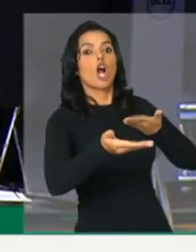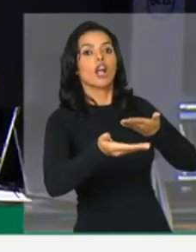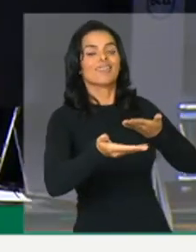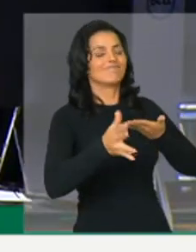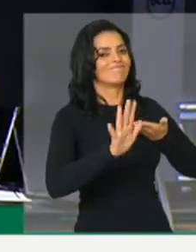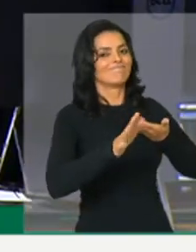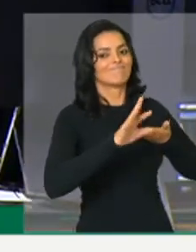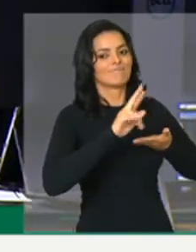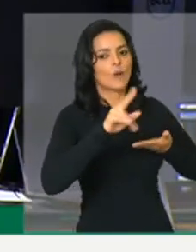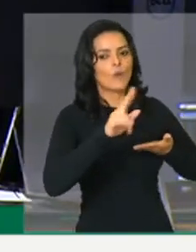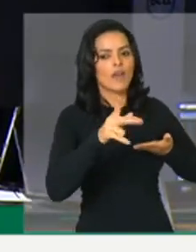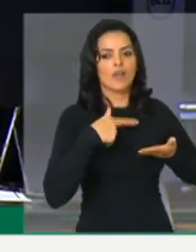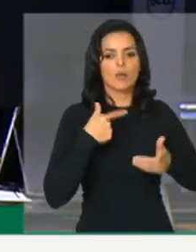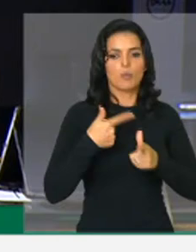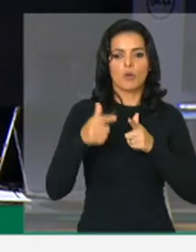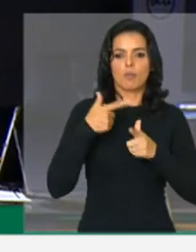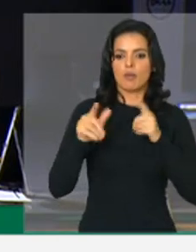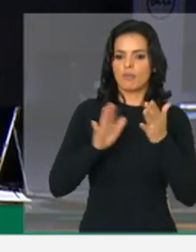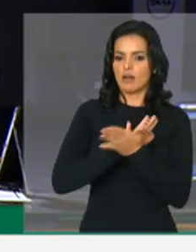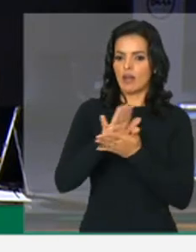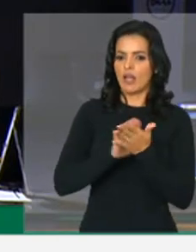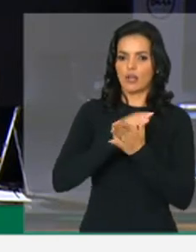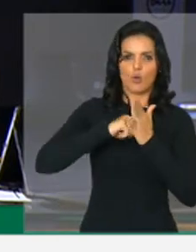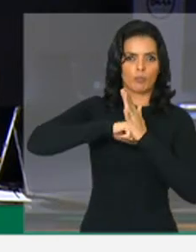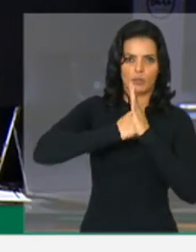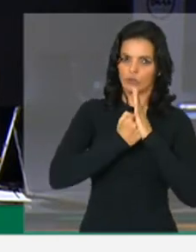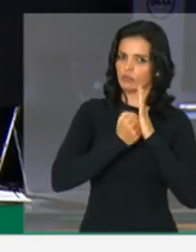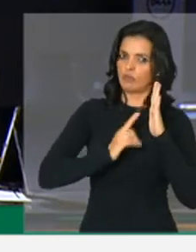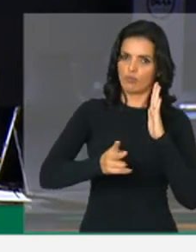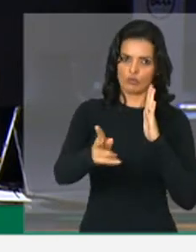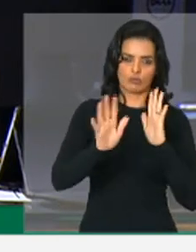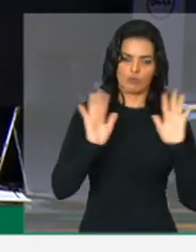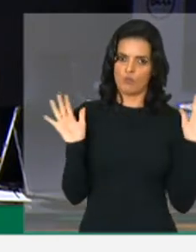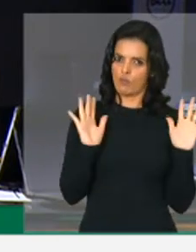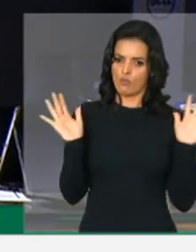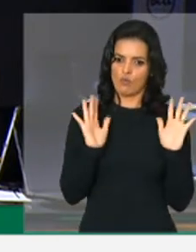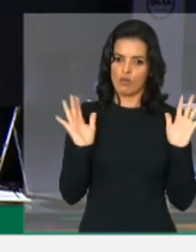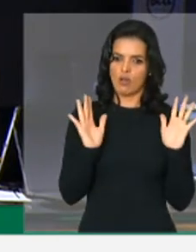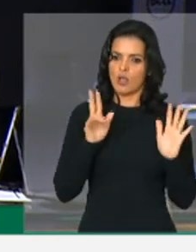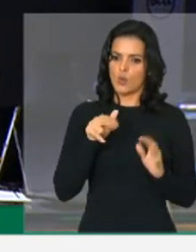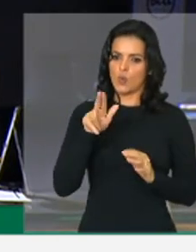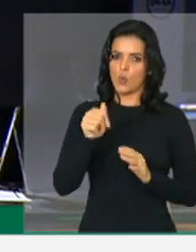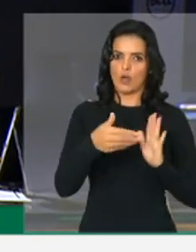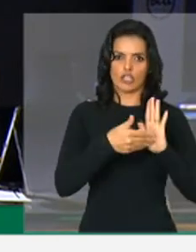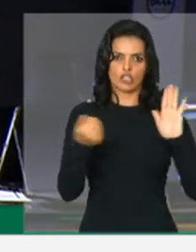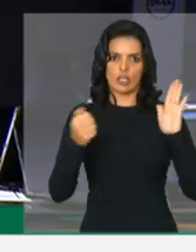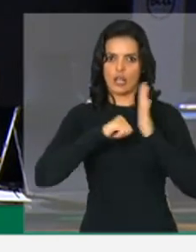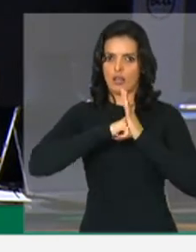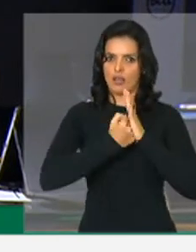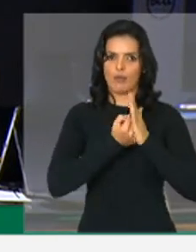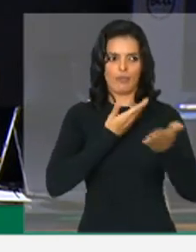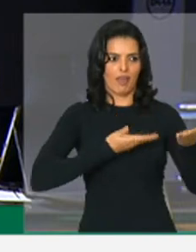TICA. EU VOU OBSTRUIR PRA COLOCAR UM PROJETO NA PAUTA SE O SENHOR COLOCAR EU TIRO OBSTRUÇÃO. ESTOU FAZENDO APELO DIZENDO QUE NÃO HÁ NECESSIDADE DISSO PORQUE NA